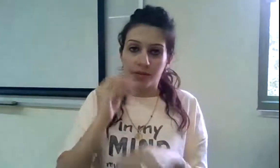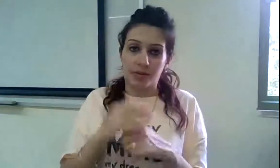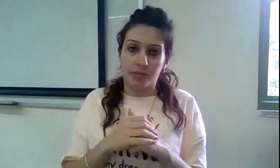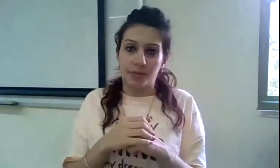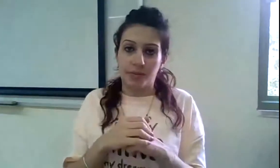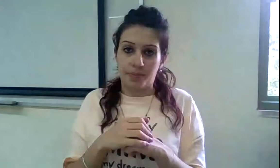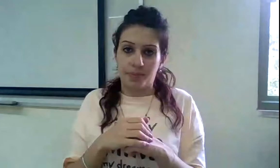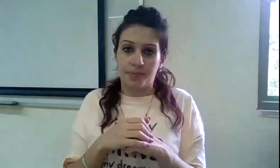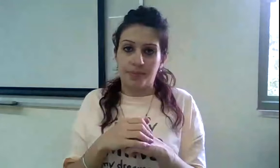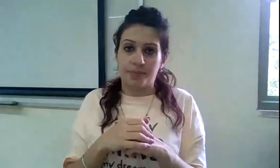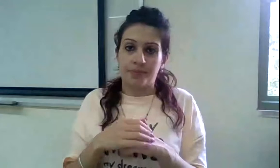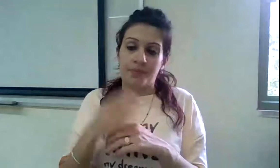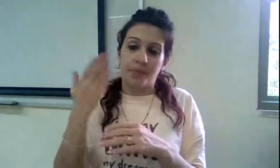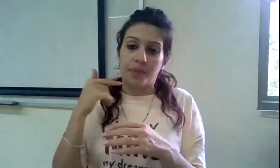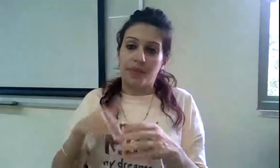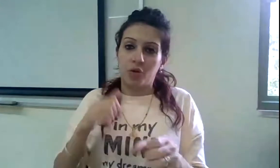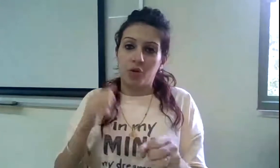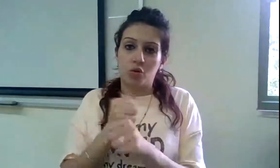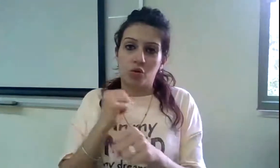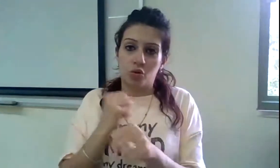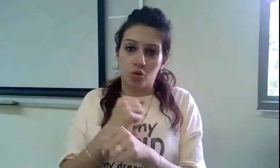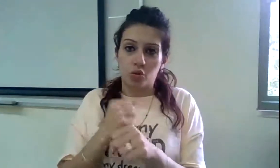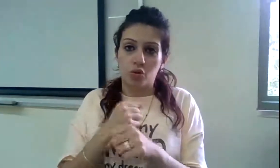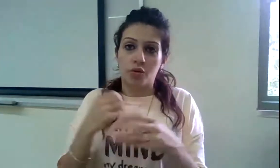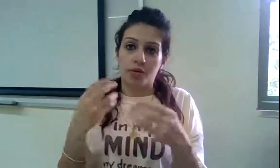في احد الحلقات السابقة من هذه السلسلة